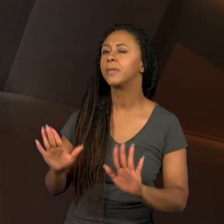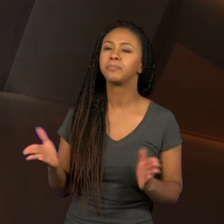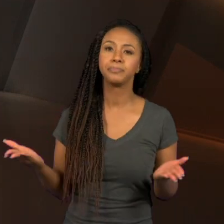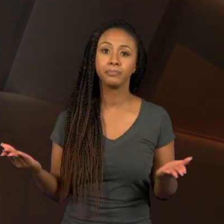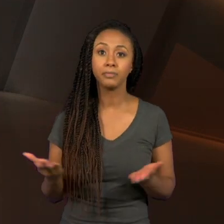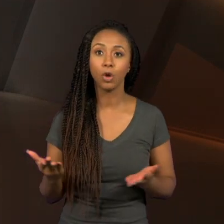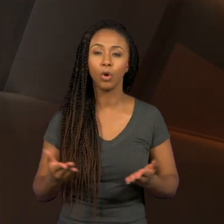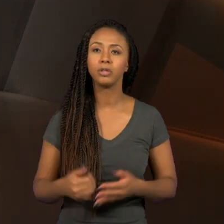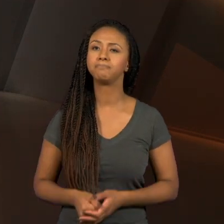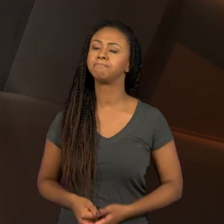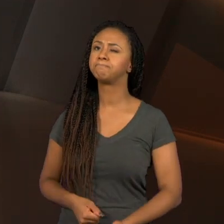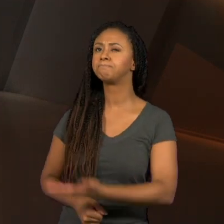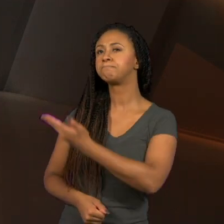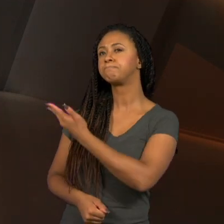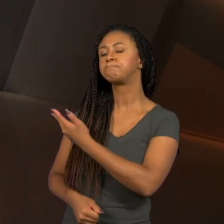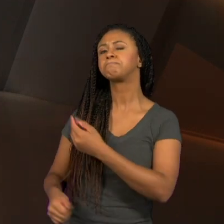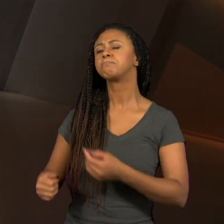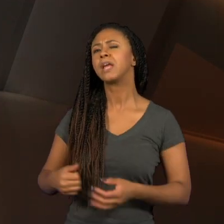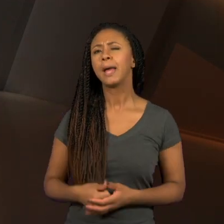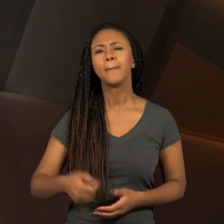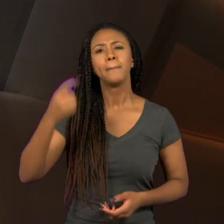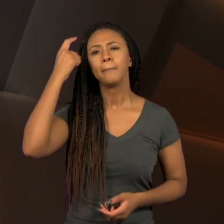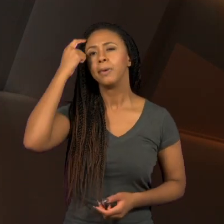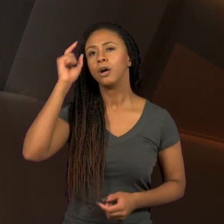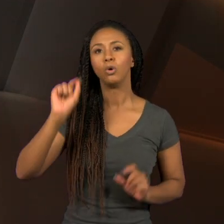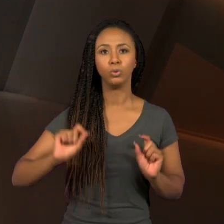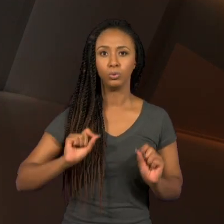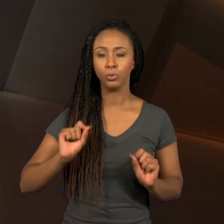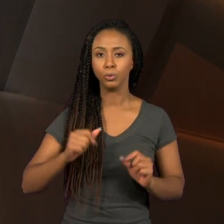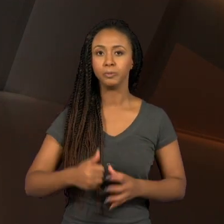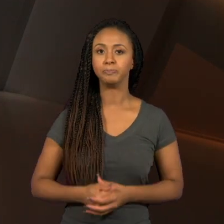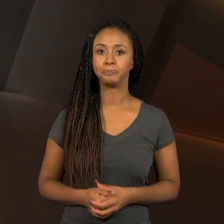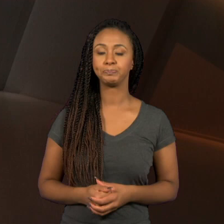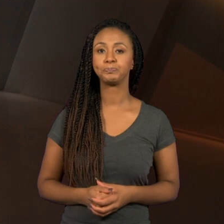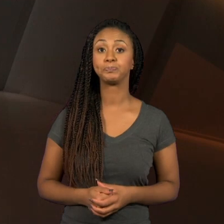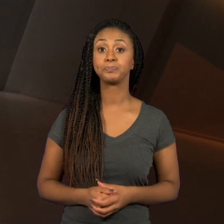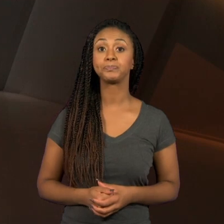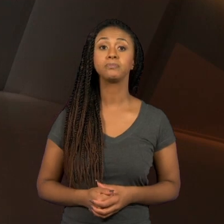AQUI UM POUCO COM VOCÊS SOBRE A IMPORTÂNCIA DOS